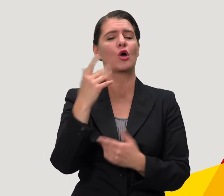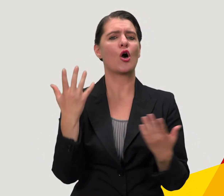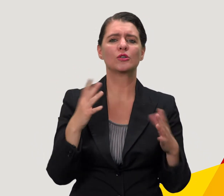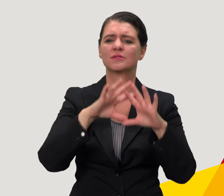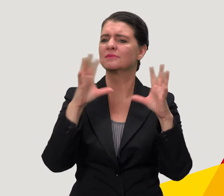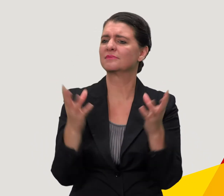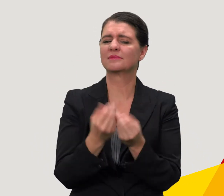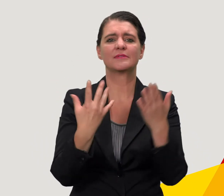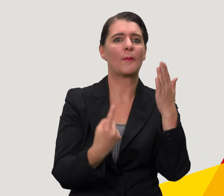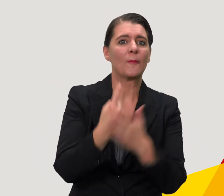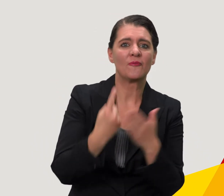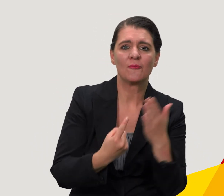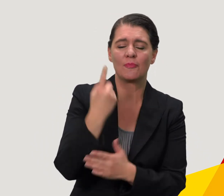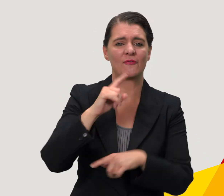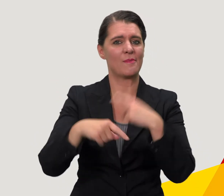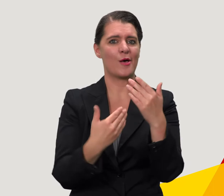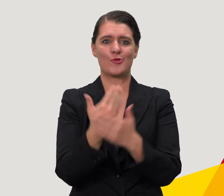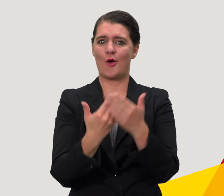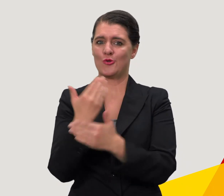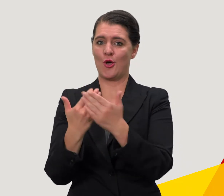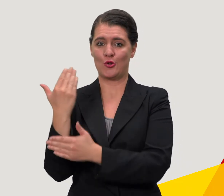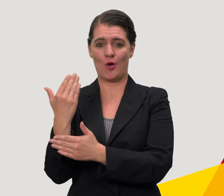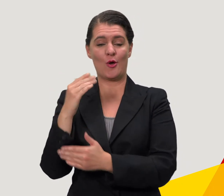und ständig neue Herausforderungen schafft,